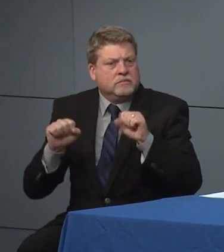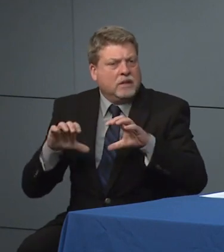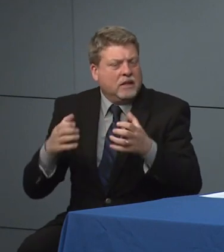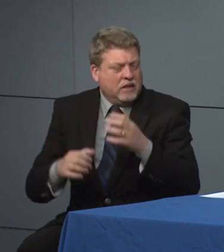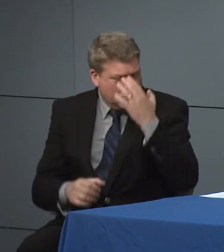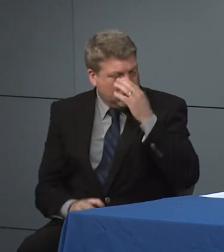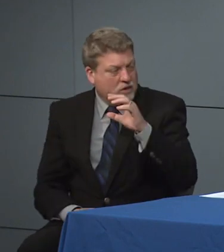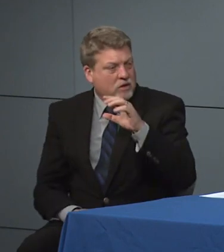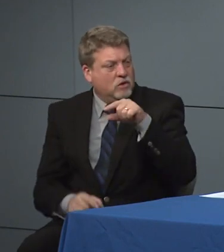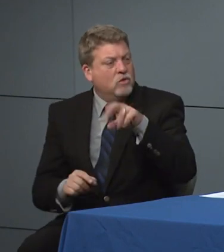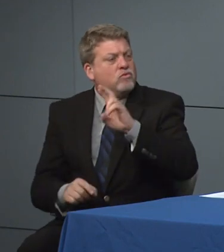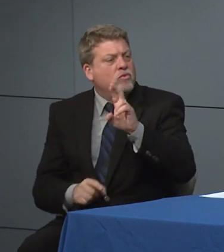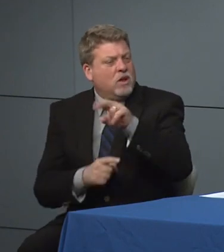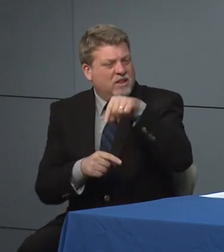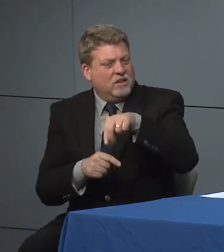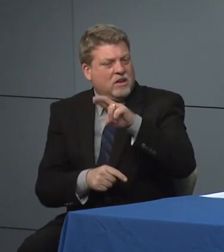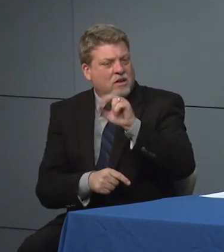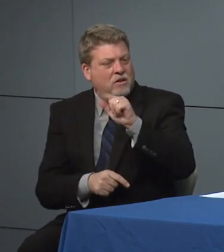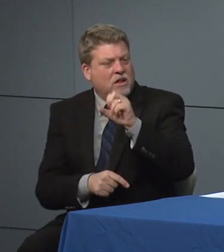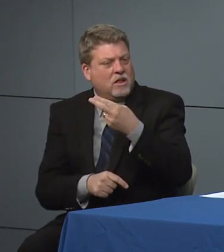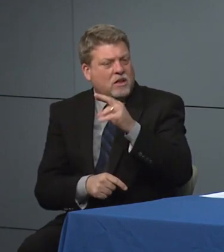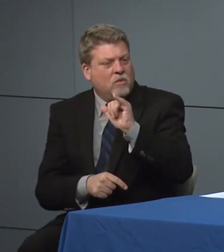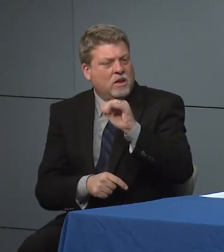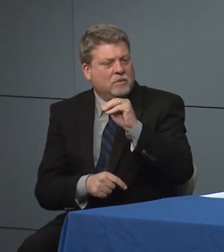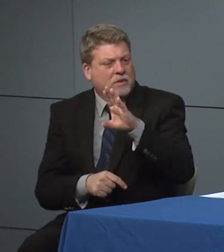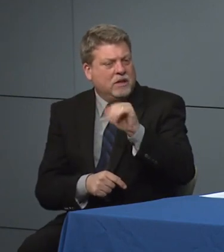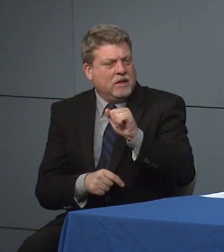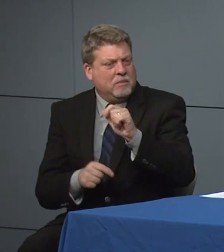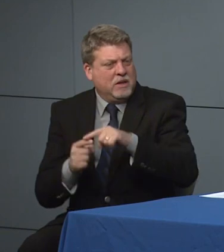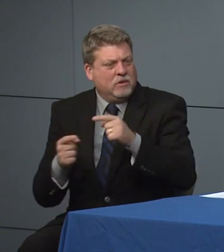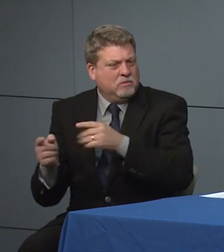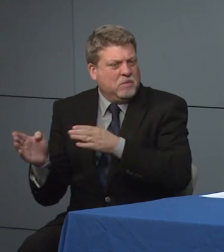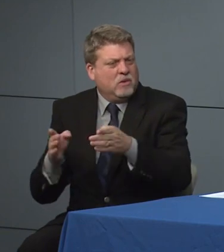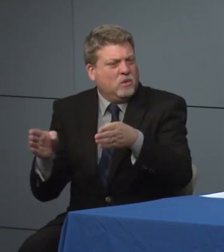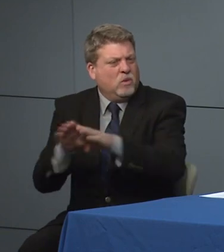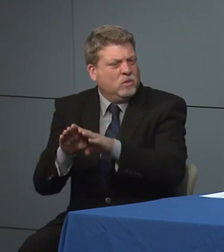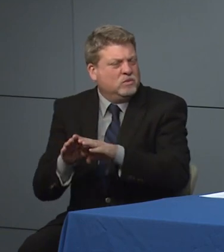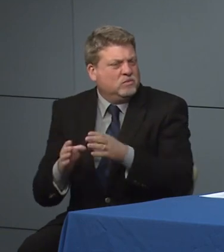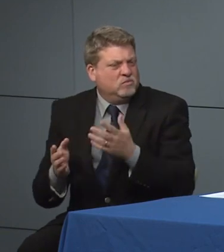quieren ser ejercicio seque la lengua incide, y el fin a su